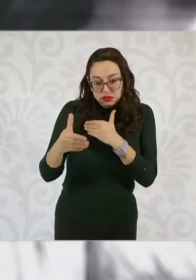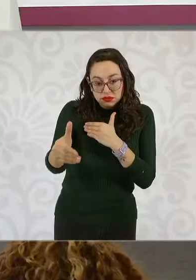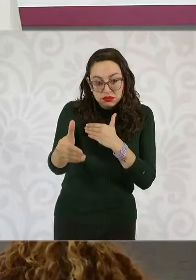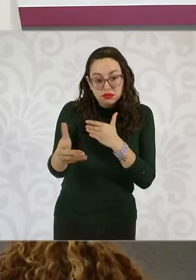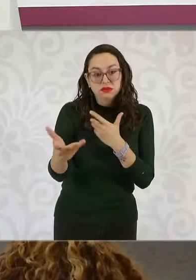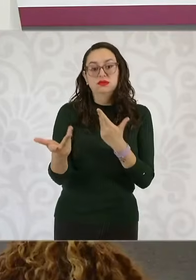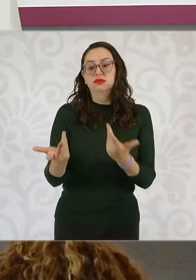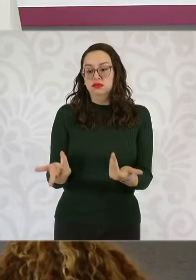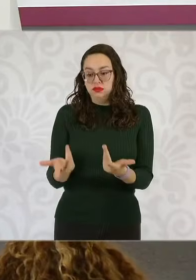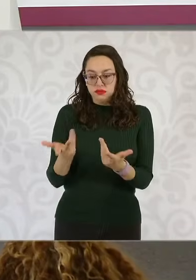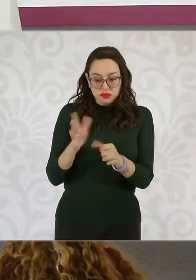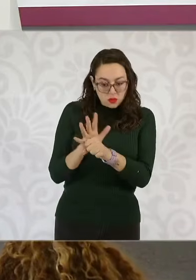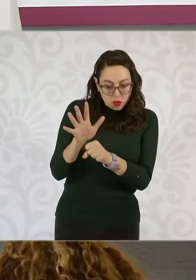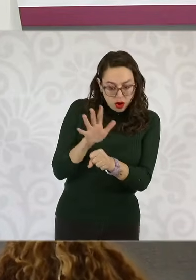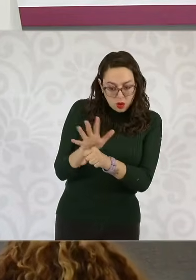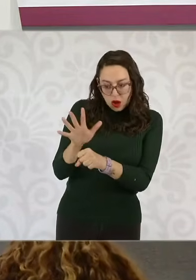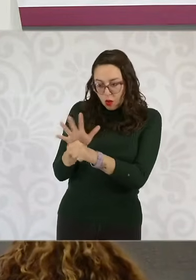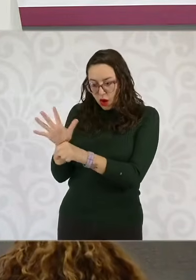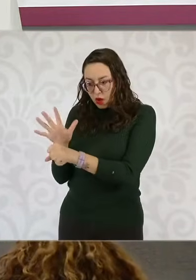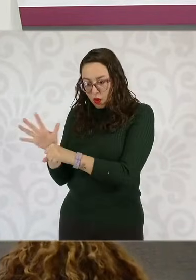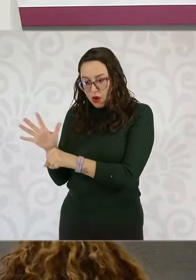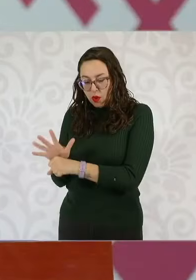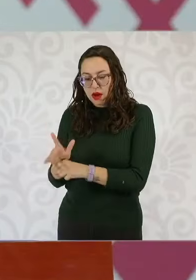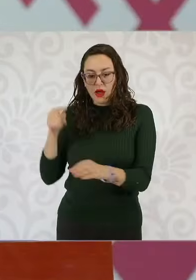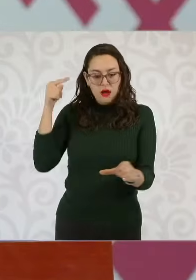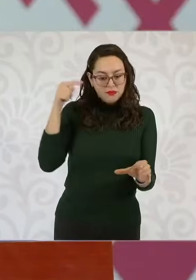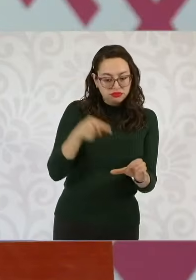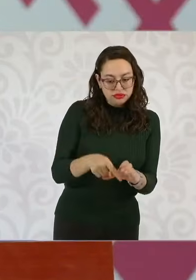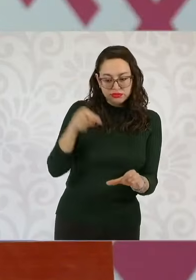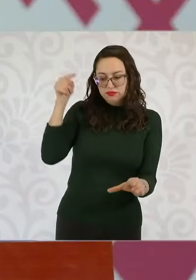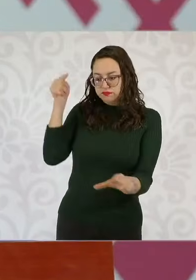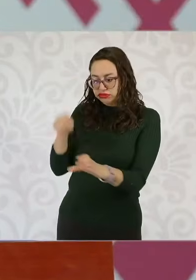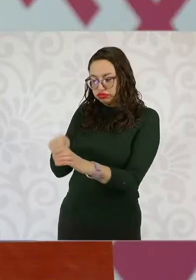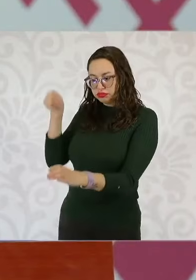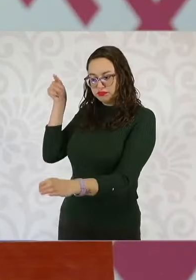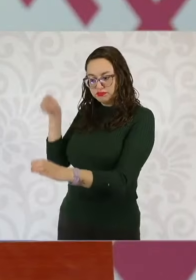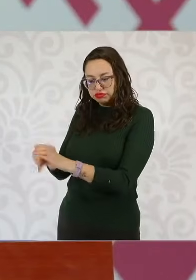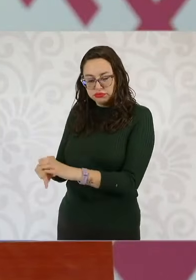queé Cuáles son los pozos que vamos a perforar las entidades tenemos un equipo especializado